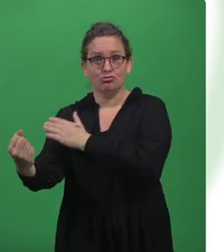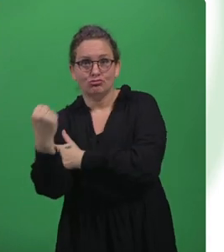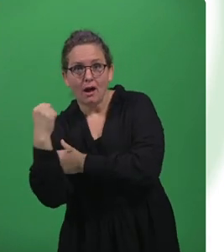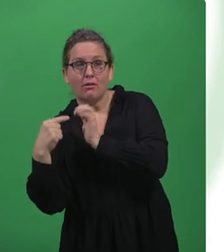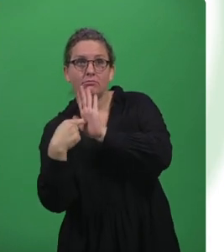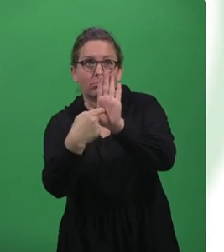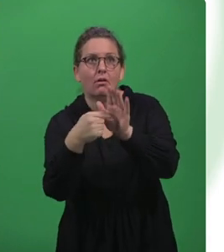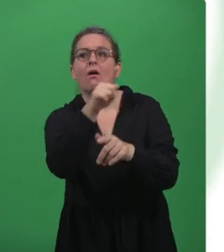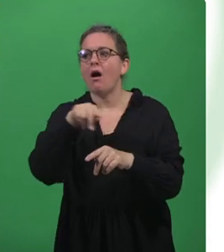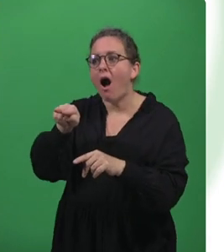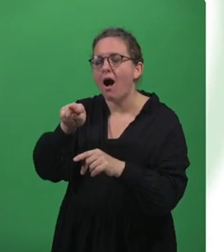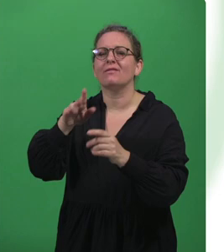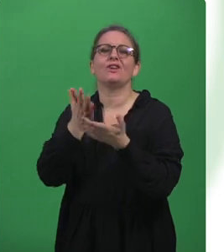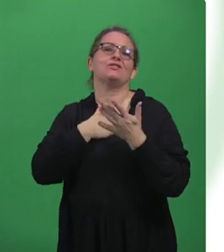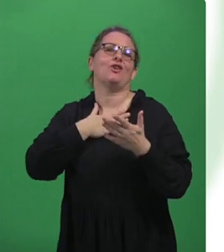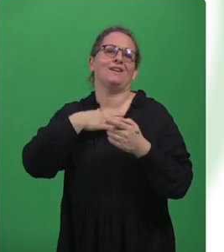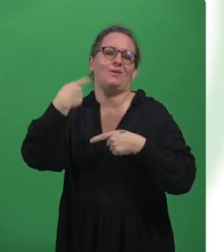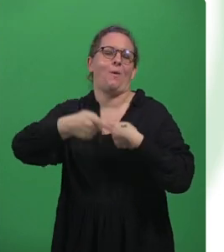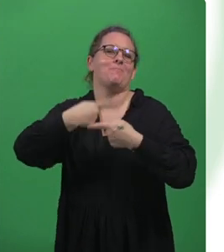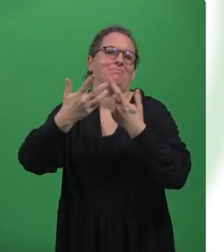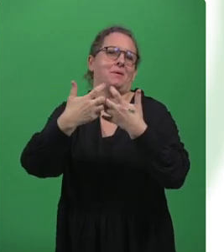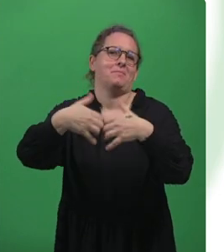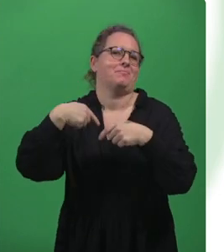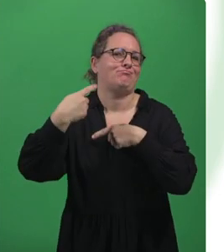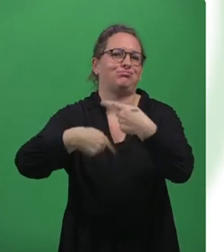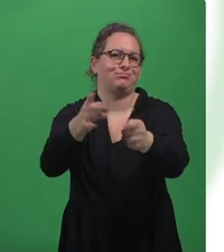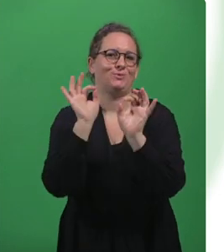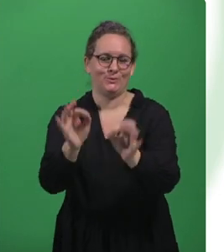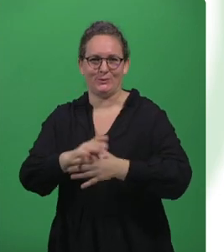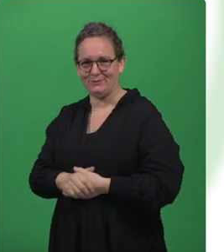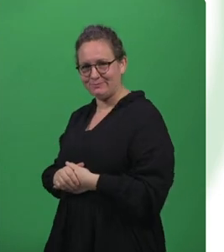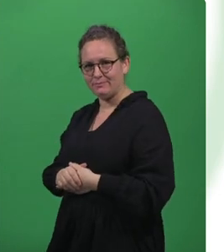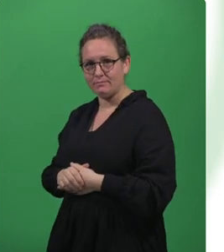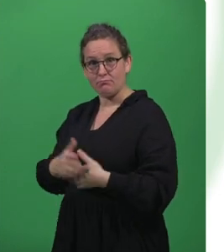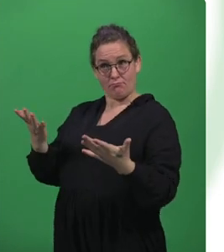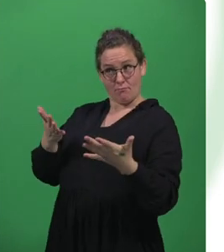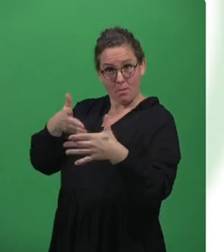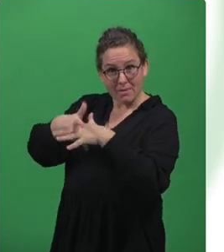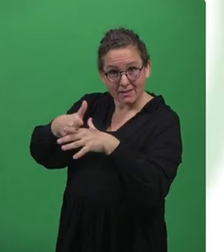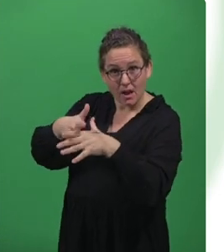Deswegen ist es am besten man zeigt seinen Interessen und Stärken. Man arbeitet daran und der Rest kommt von alleine.